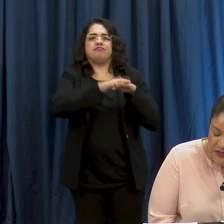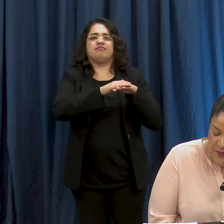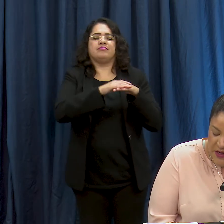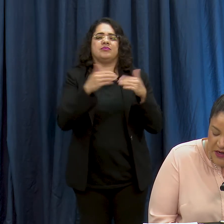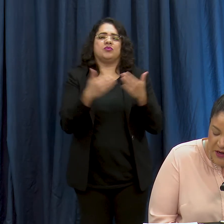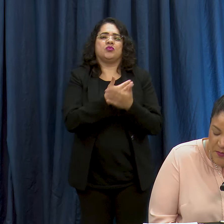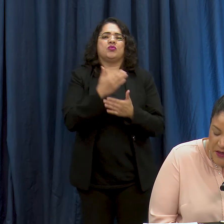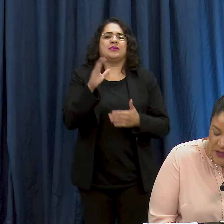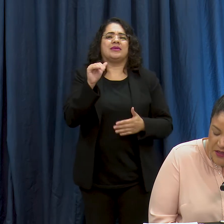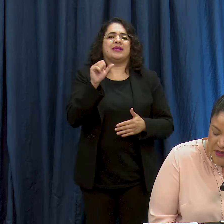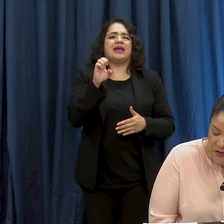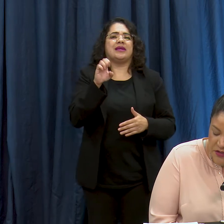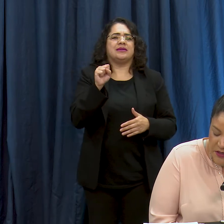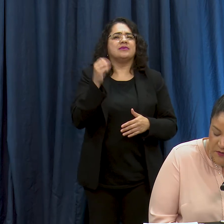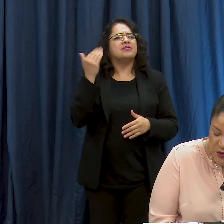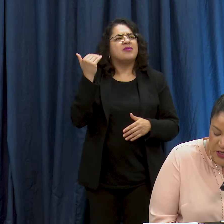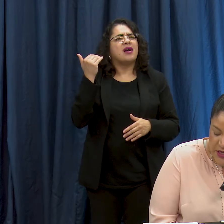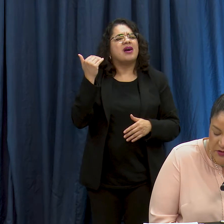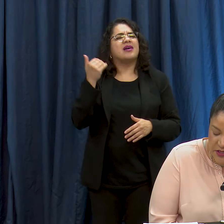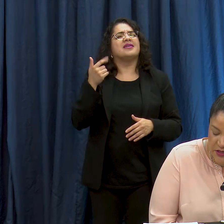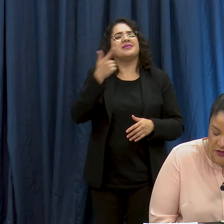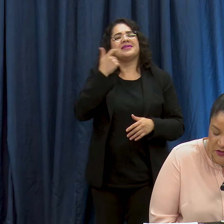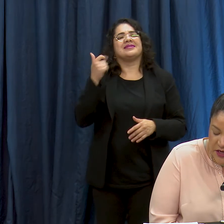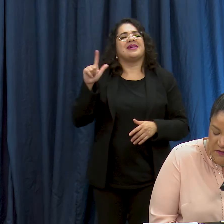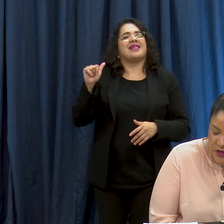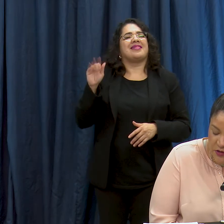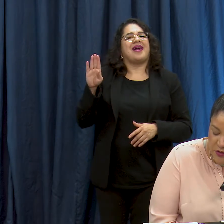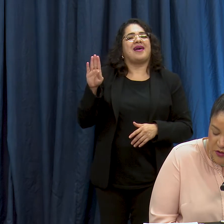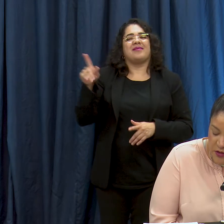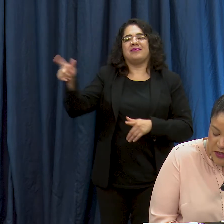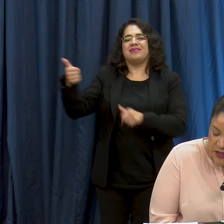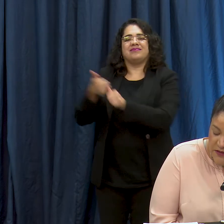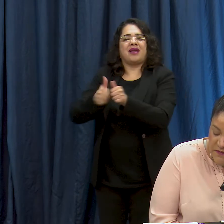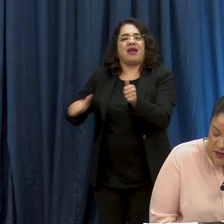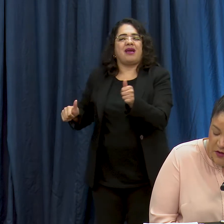semana gran parte de esos a travois a los atrás de laboratorio debido a la